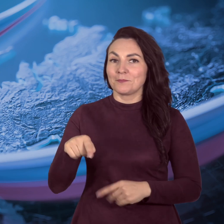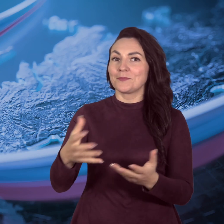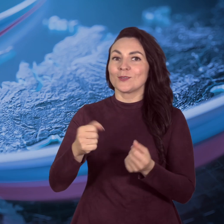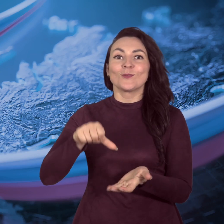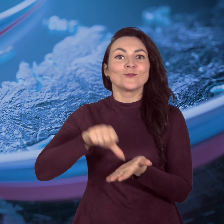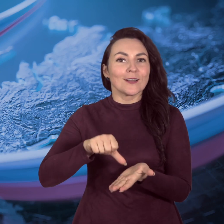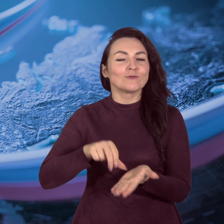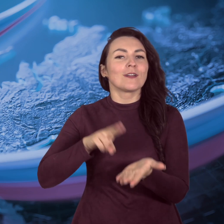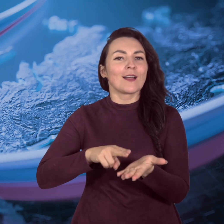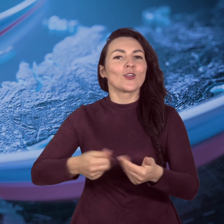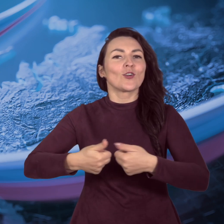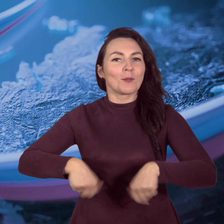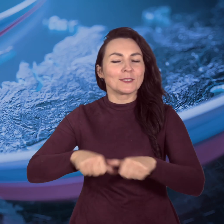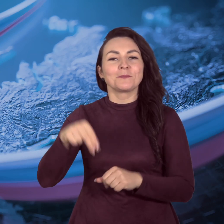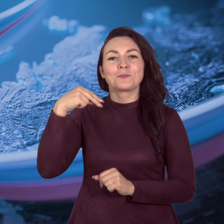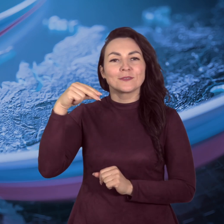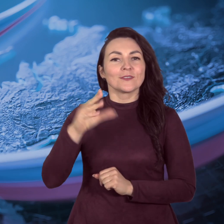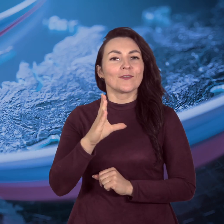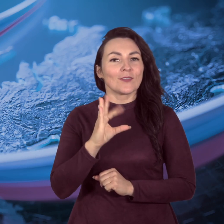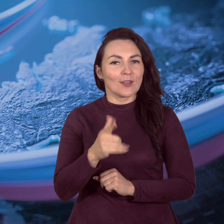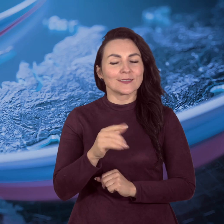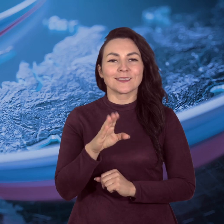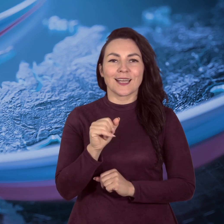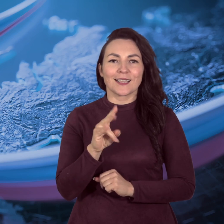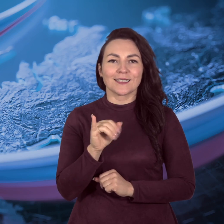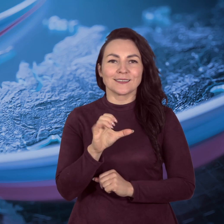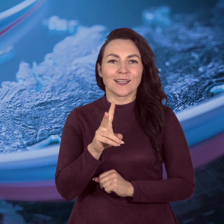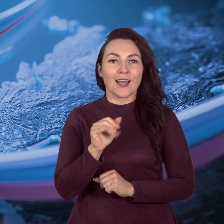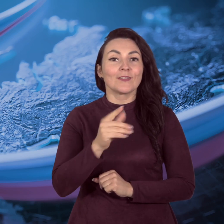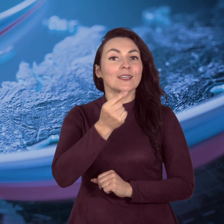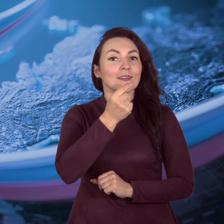В нём принял участие член Комиссии Президент ВОГ Станислав Иванов.